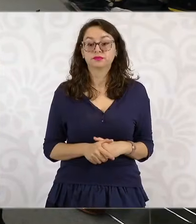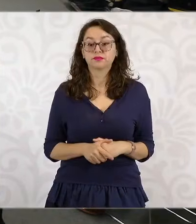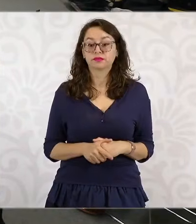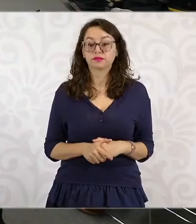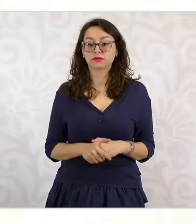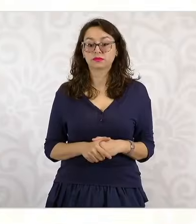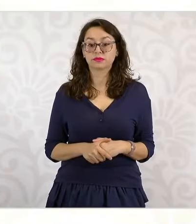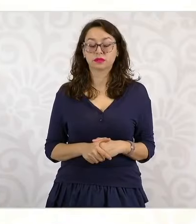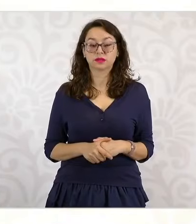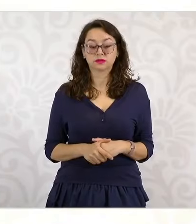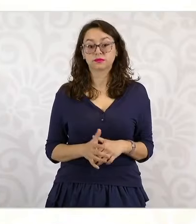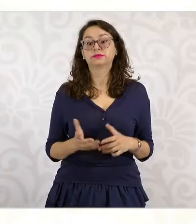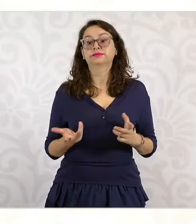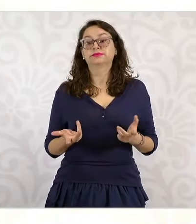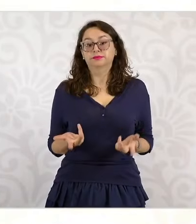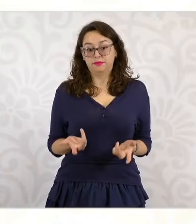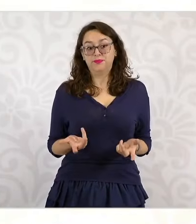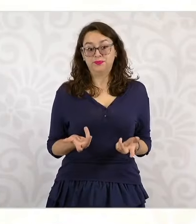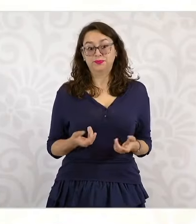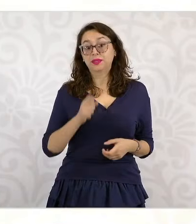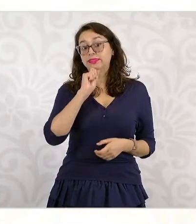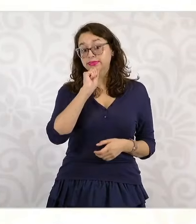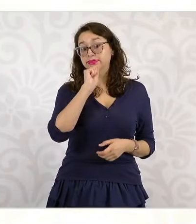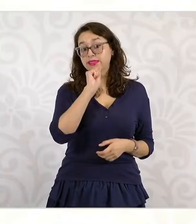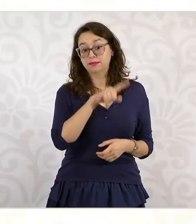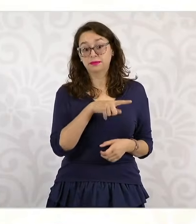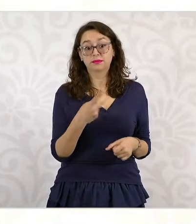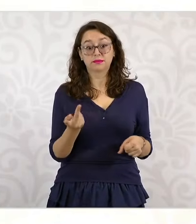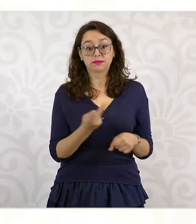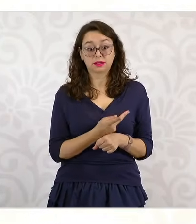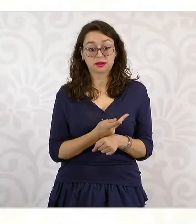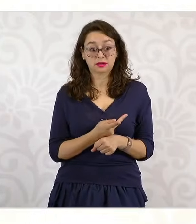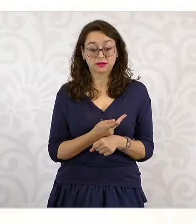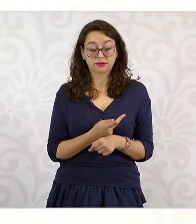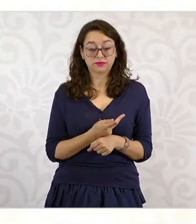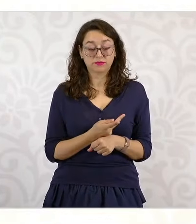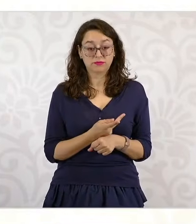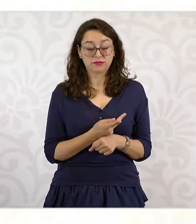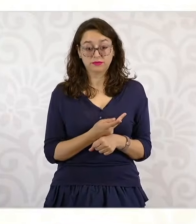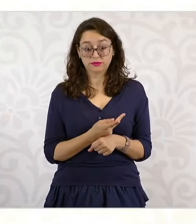el crecimiento de la población, obviamente viene mucho de la población de del crecimiento de del